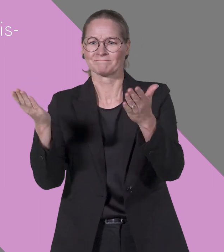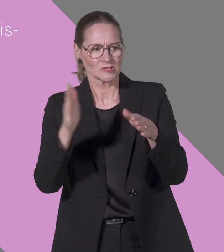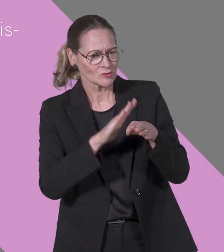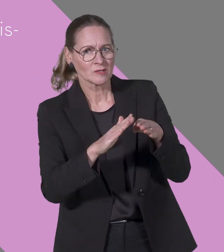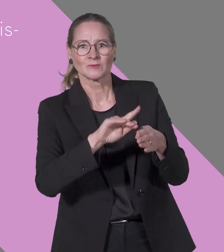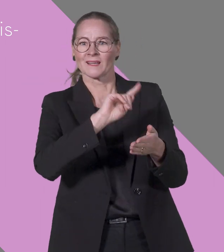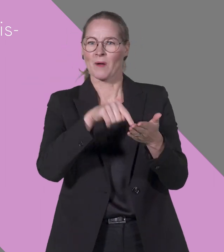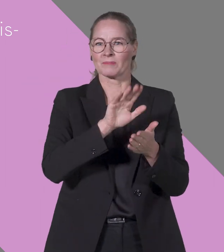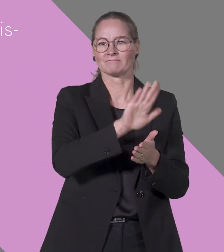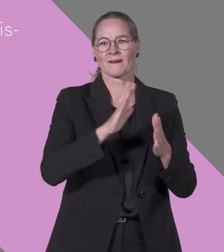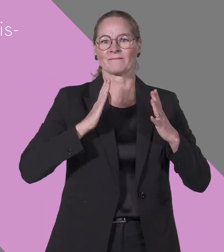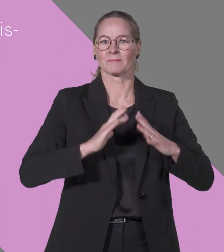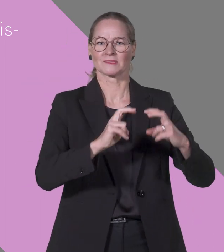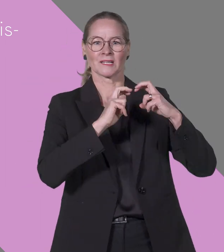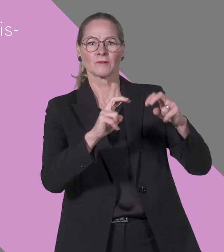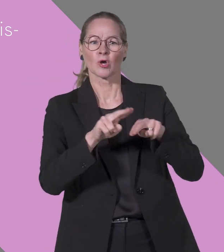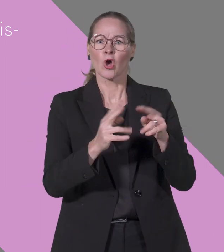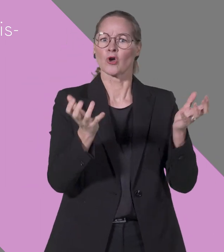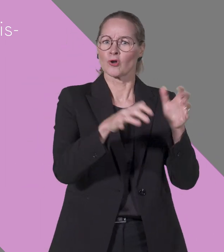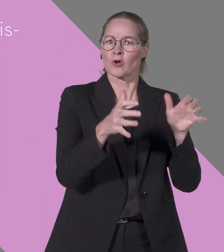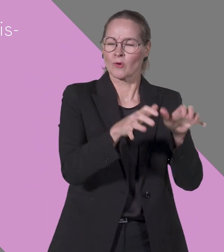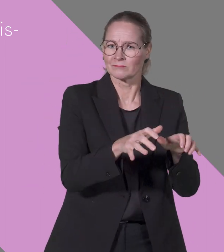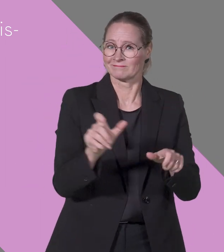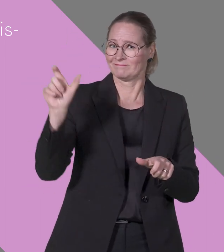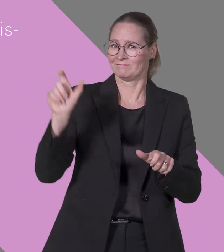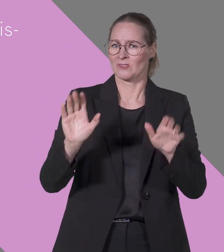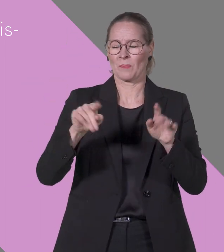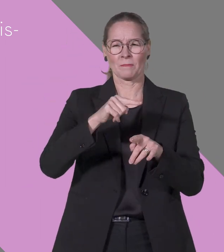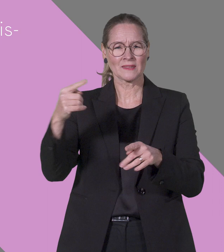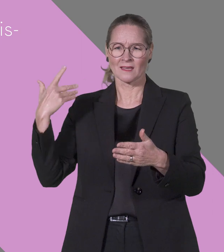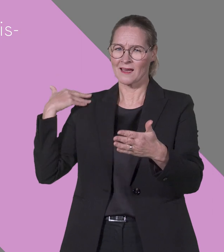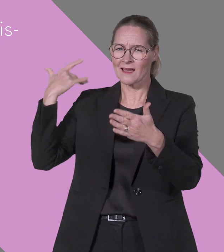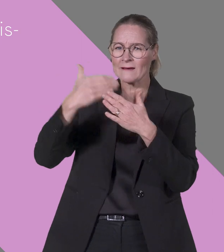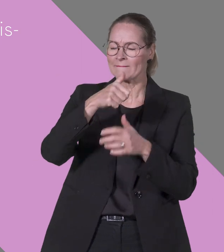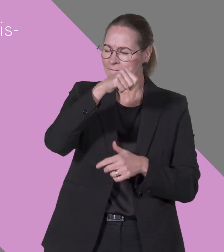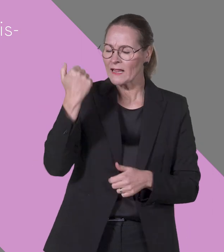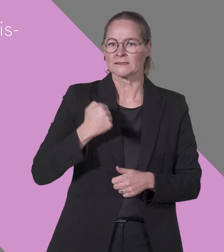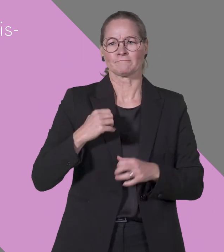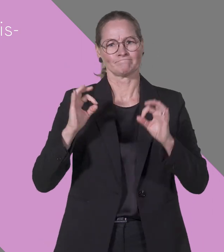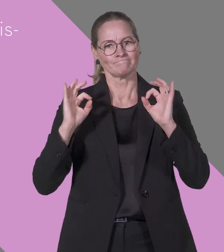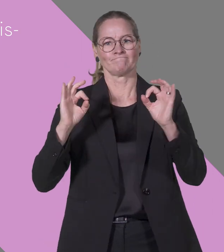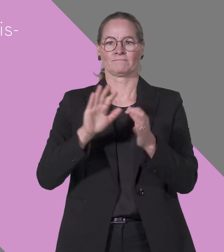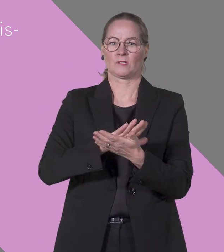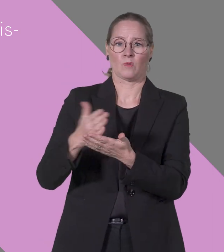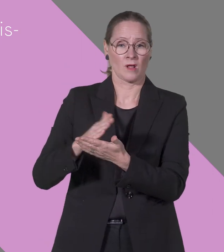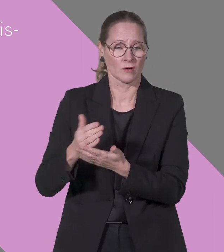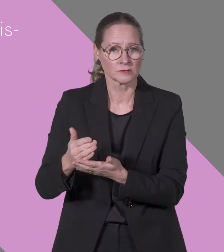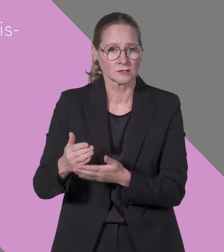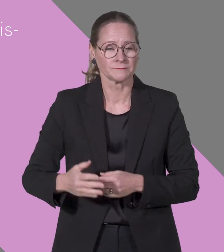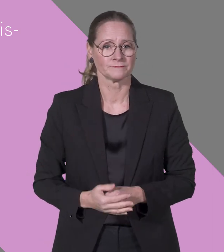että hänellä on jo pitkään ollut vaikeuksia saada riittävän laadukas tulkkaus - tulkkaus Jyväskylän kaupungin vammaisneuvoston kokouksiin.